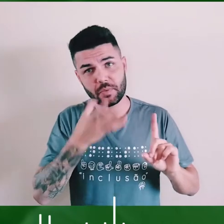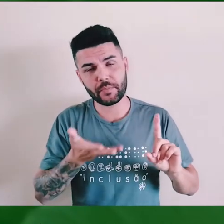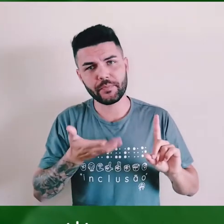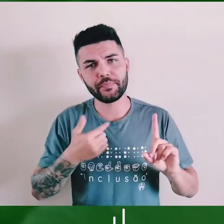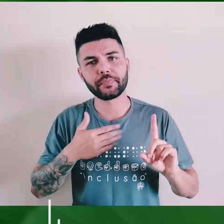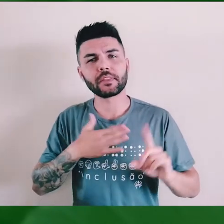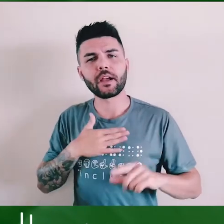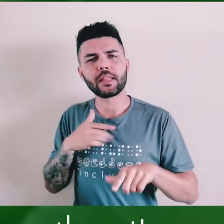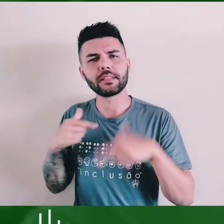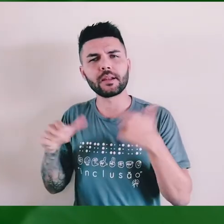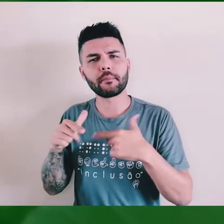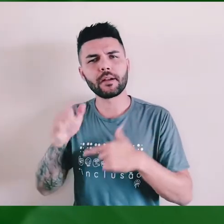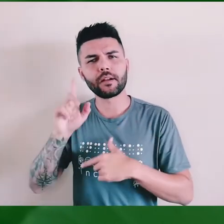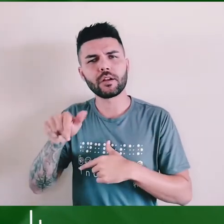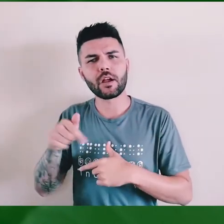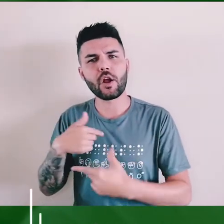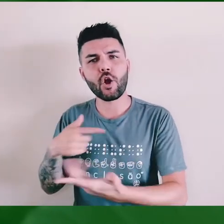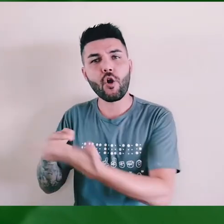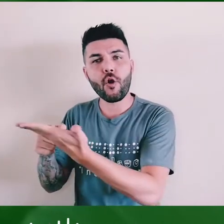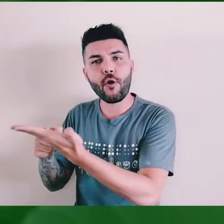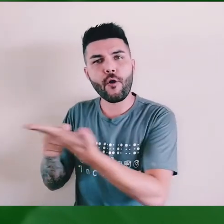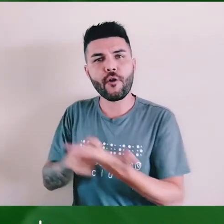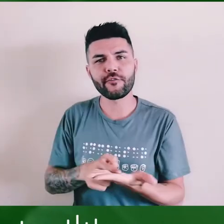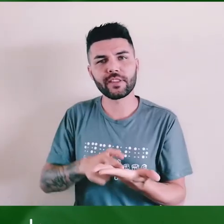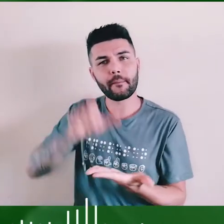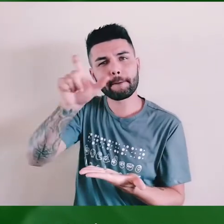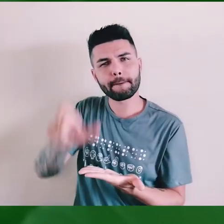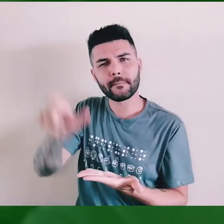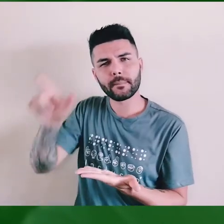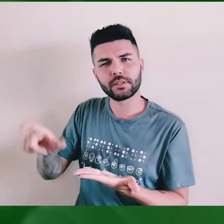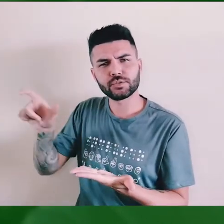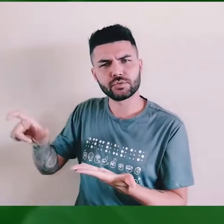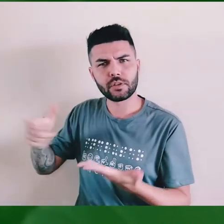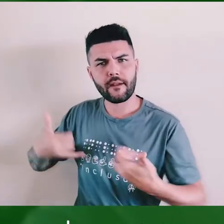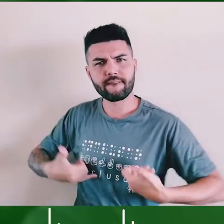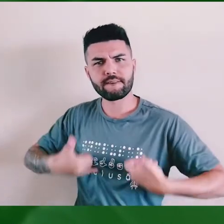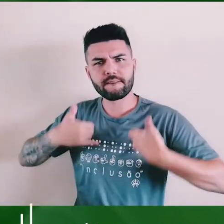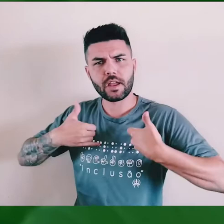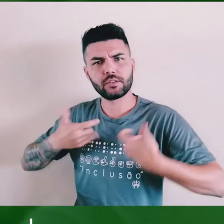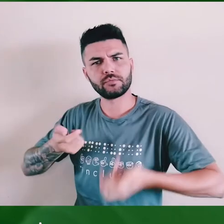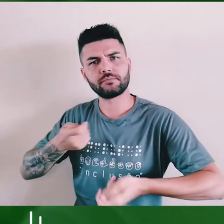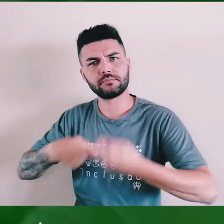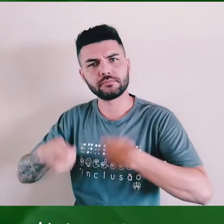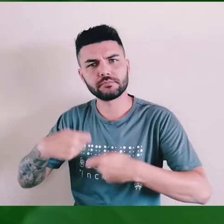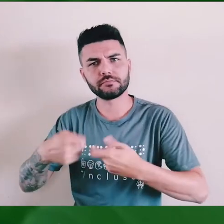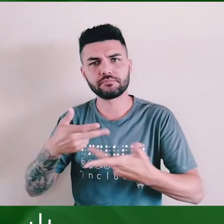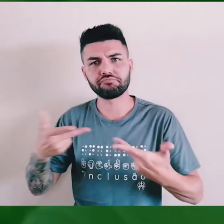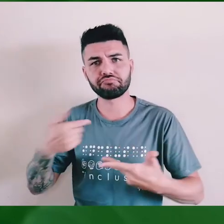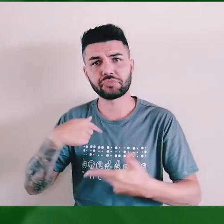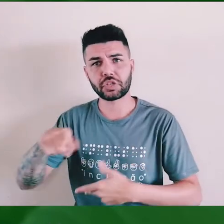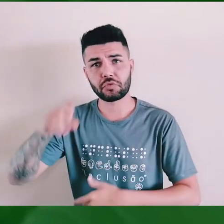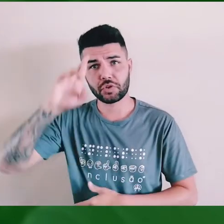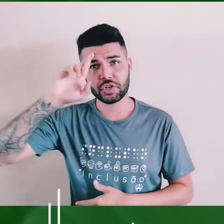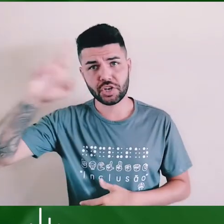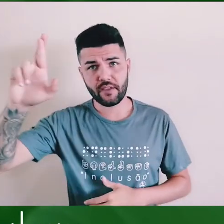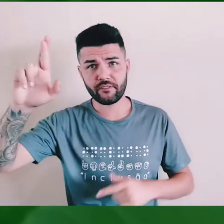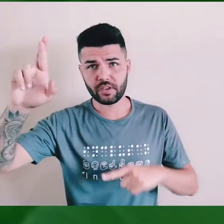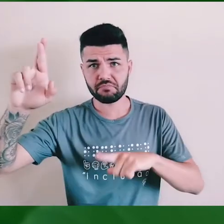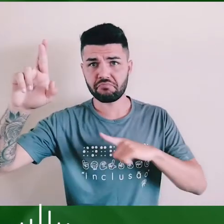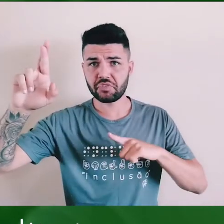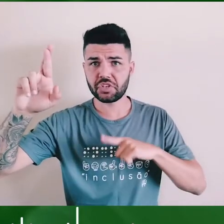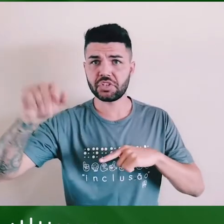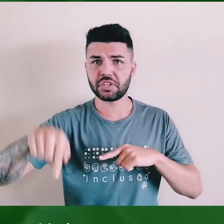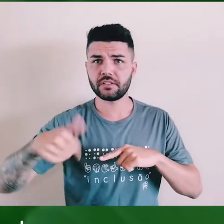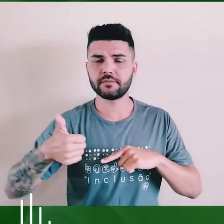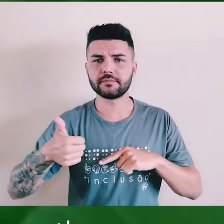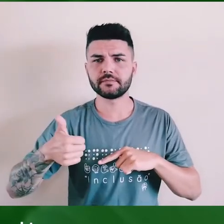convidar pessoas para os eventos de negócios que esse meu chefe tinha. Eu fiquei 3 meses